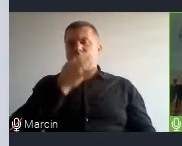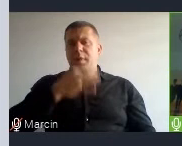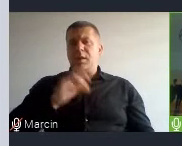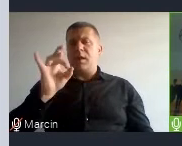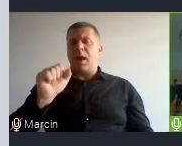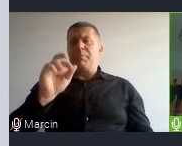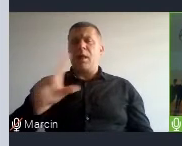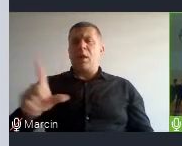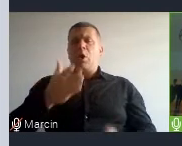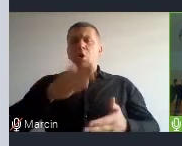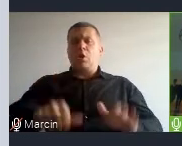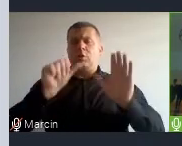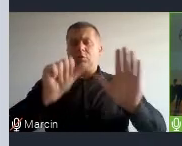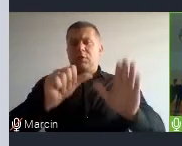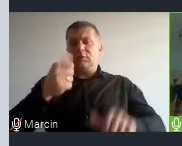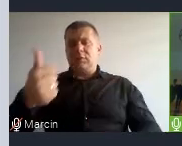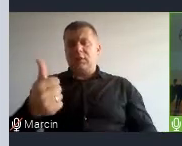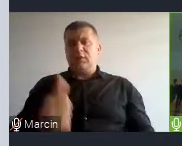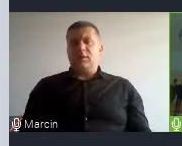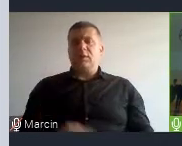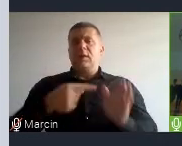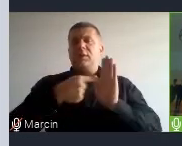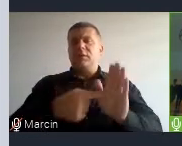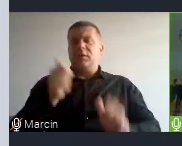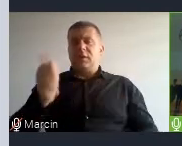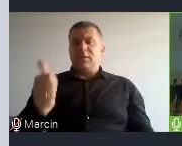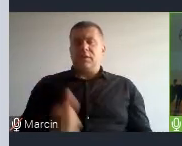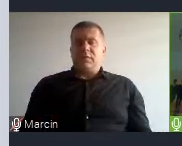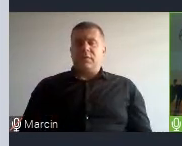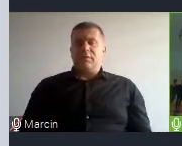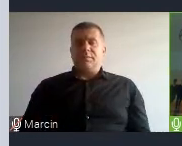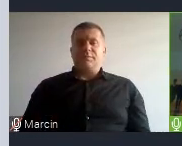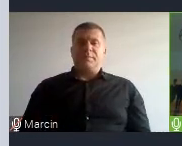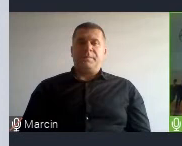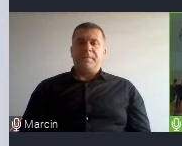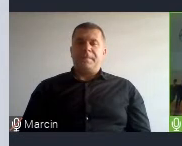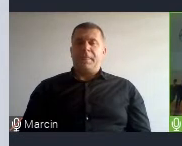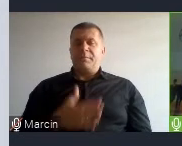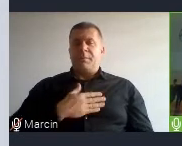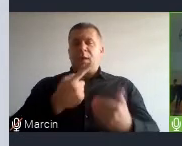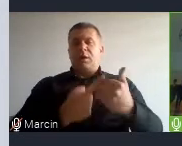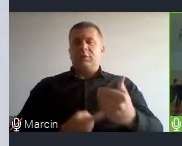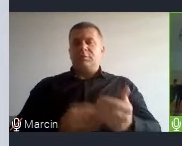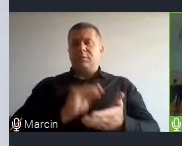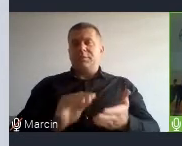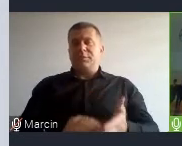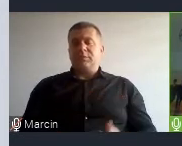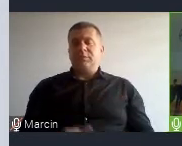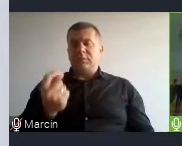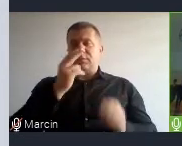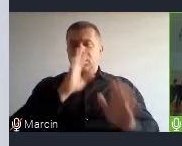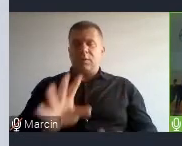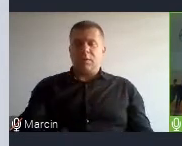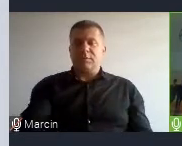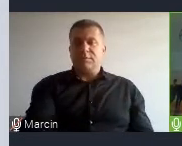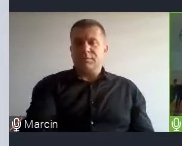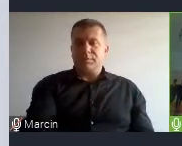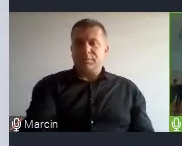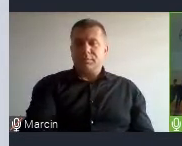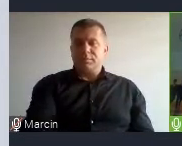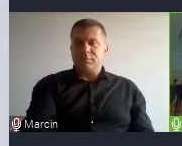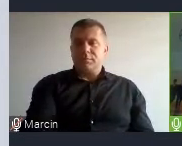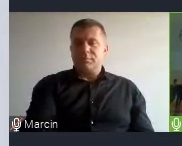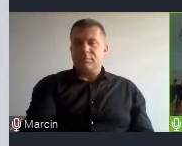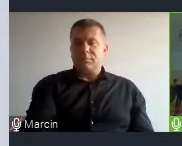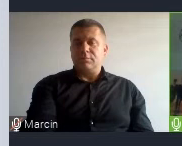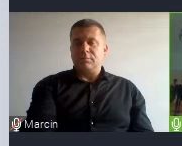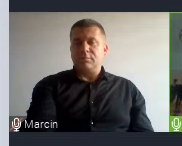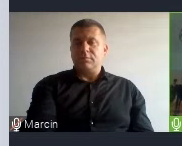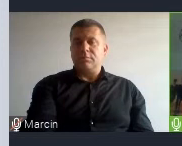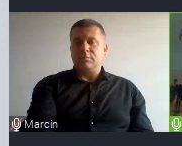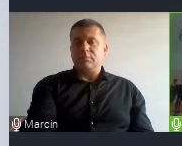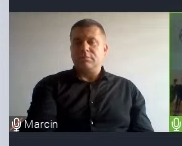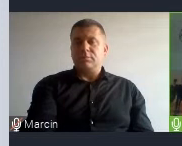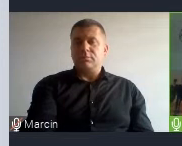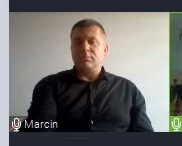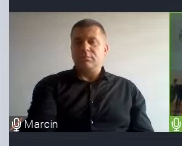W rozdziale 6.1 wytycznych kwalifikowalności mamy liczbę mnogą – zaraz pokażę tekst wytycznych kwalifikowalności. 6.5, przepraszam.